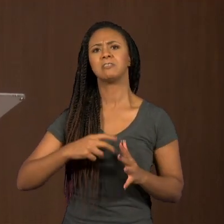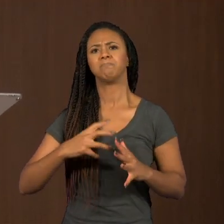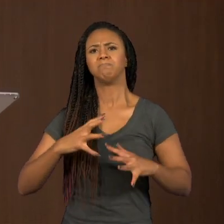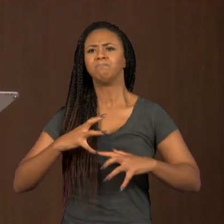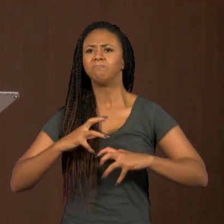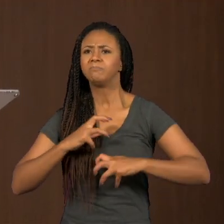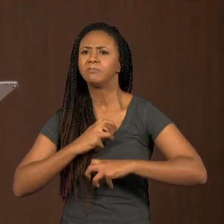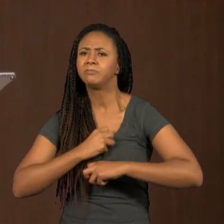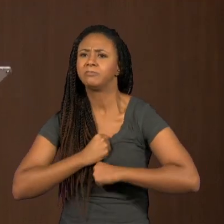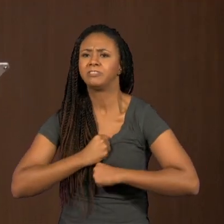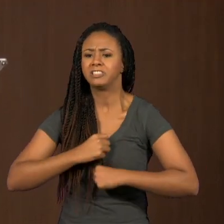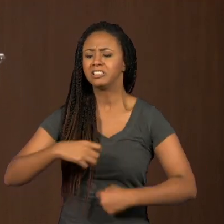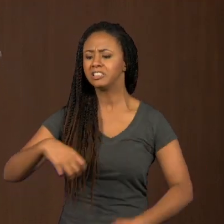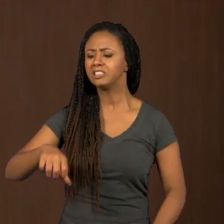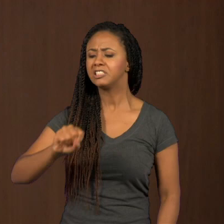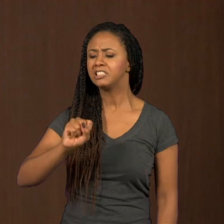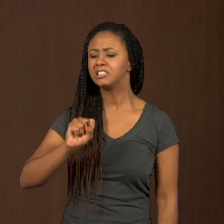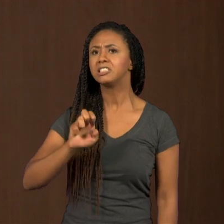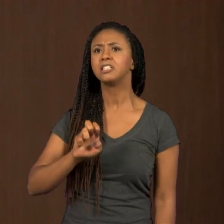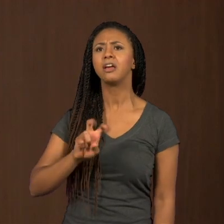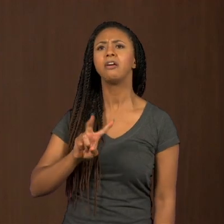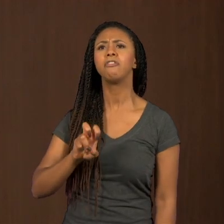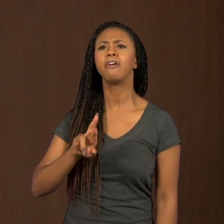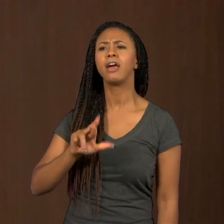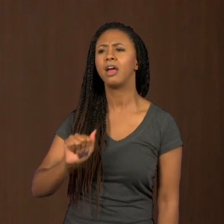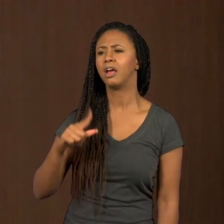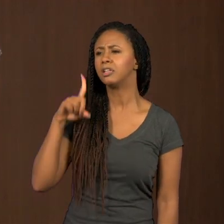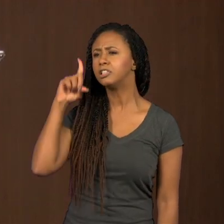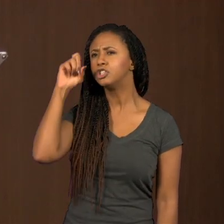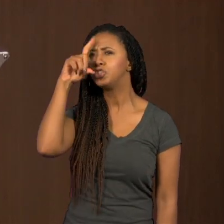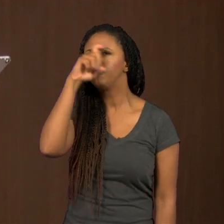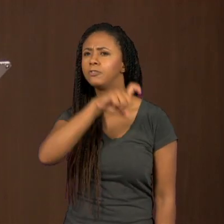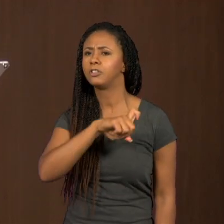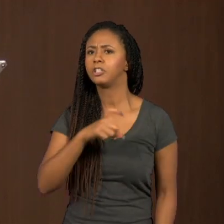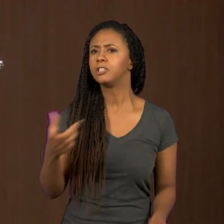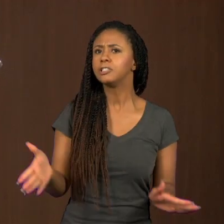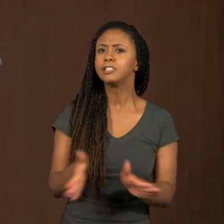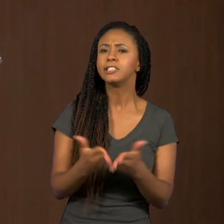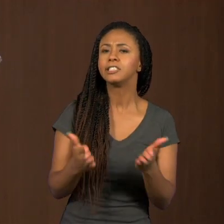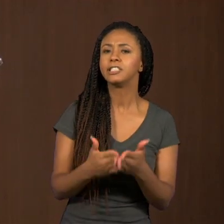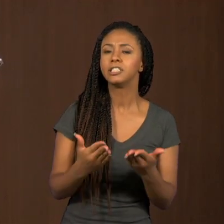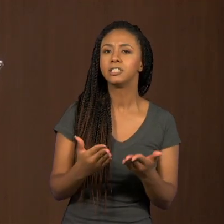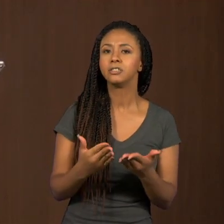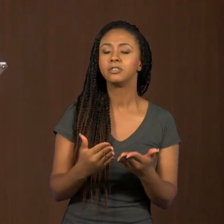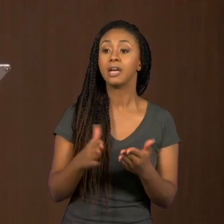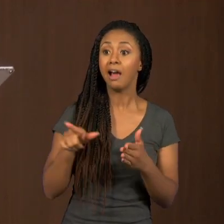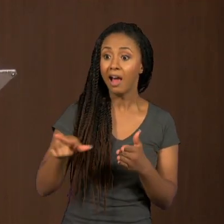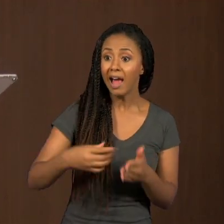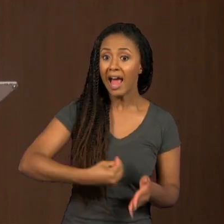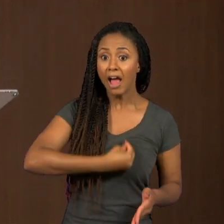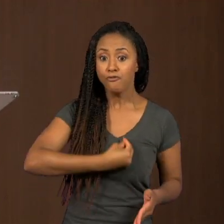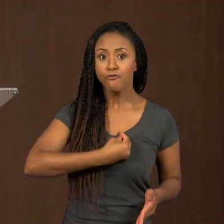MISERÁVEL. ELE DIZ AQUI QUE É A VIDA QUE PRECISA SER DEFENDIDA, ELA NÃO É TANTO UMA VIDA VIVIDA, É